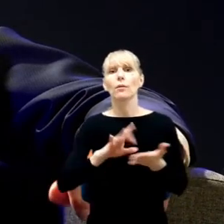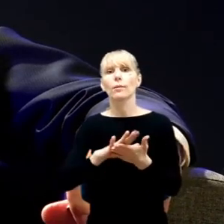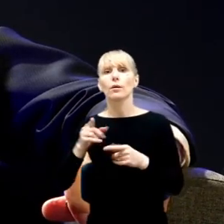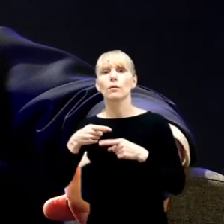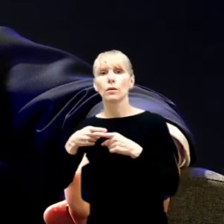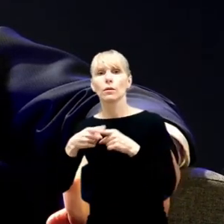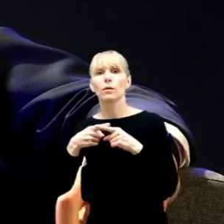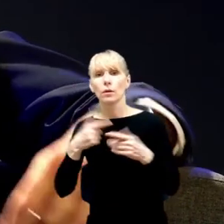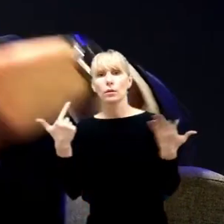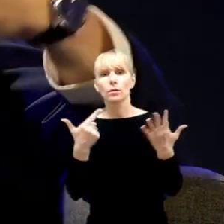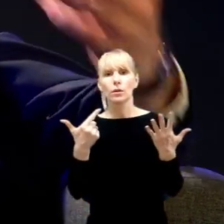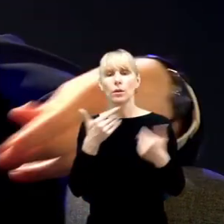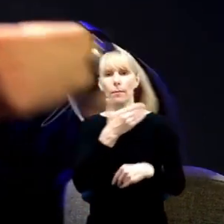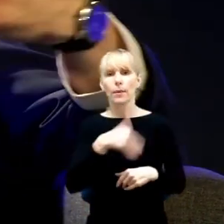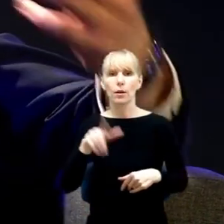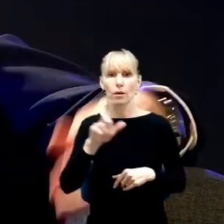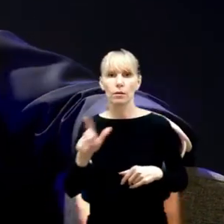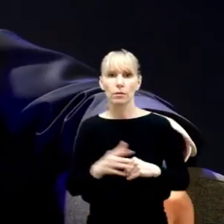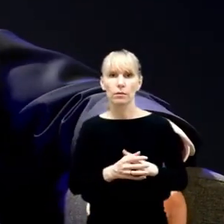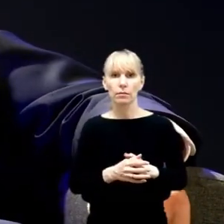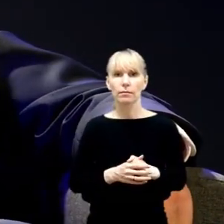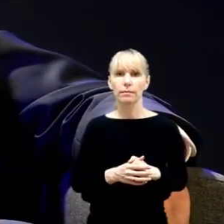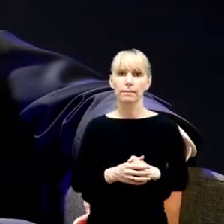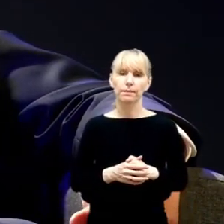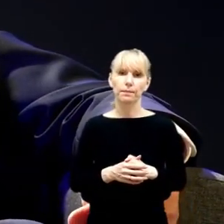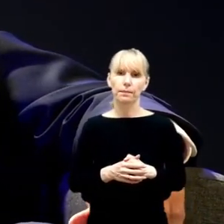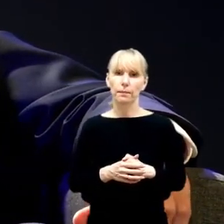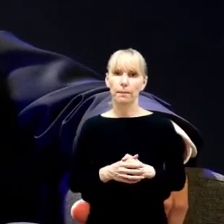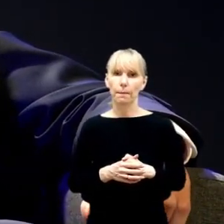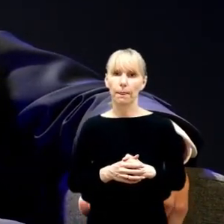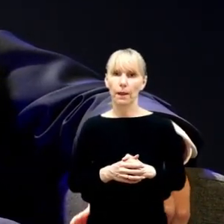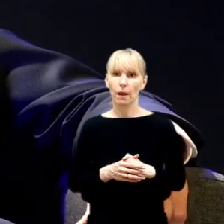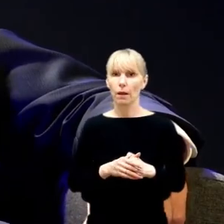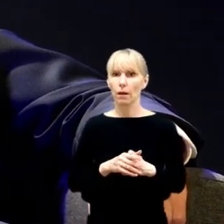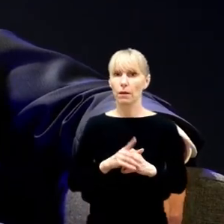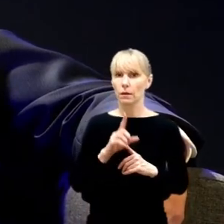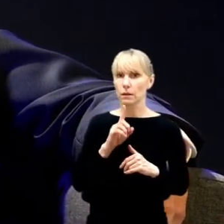Czyli taka dźwignia finansowa została zastosowana.